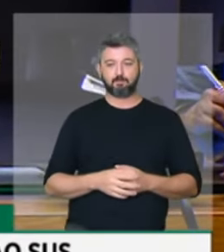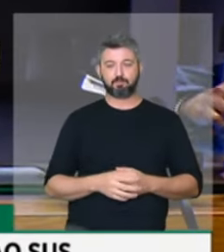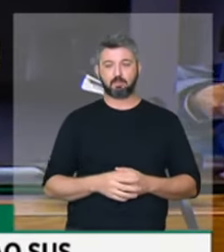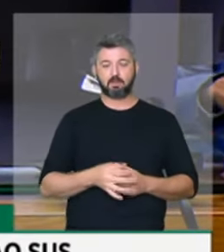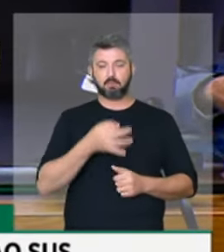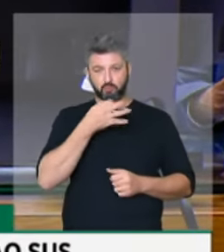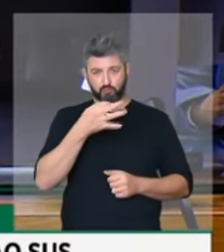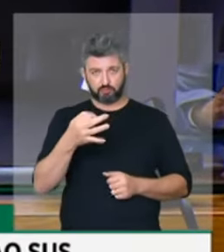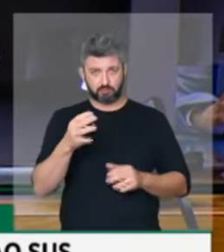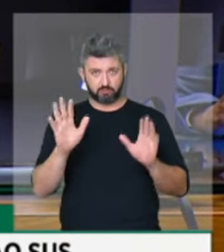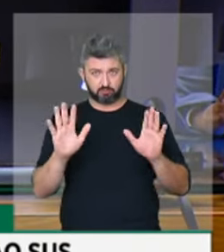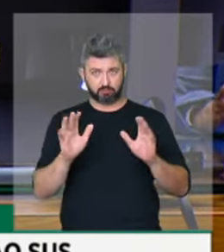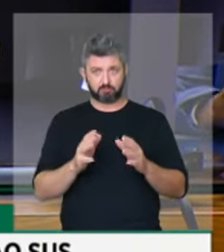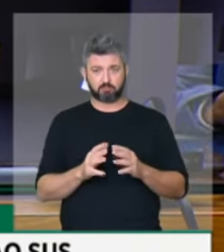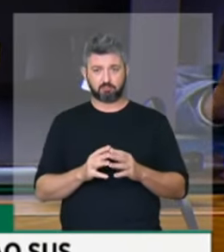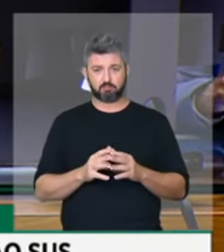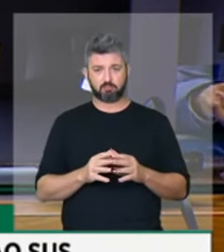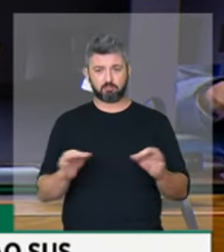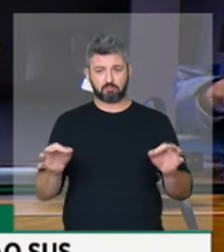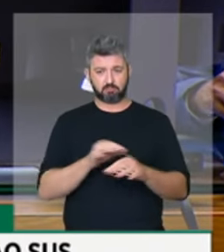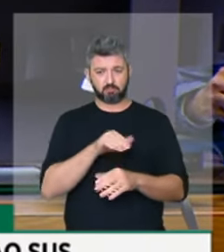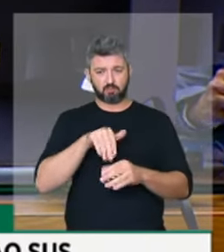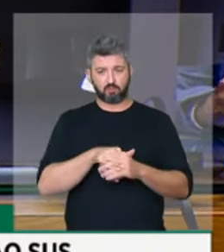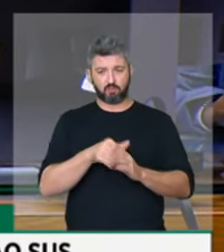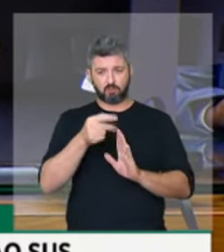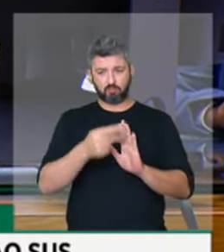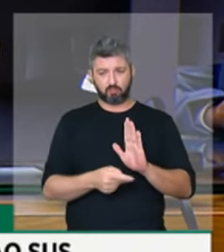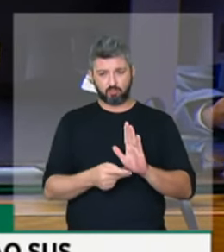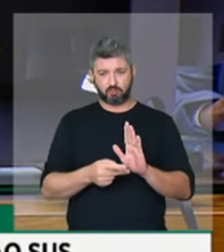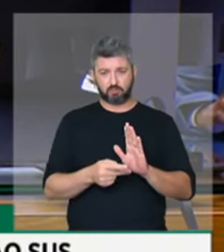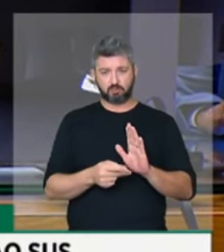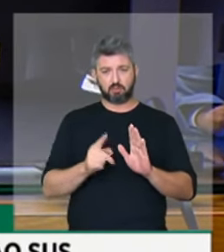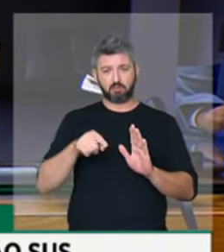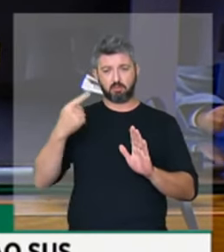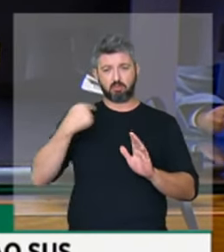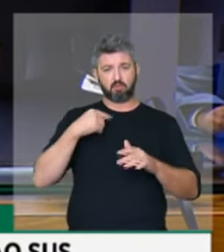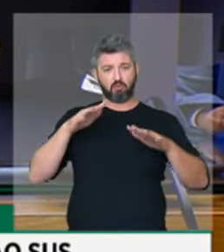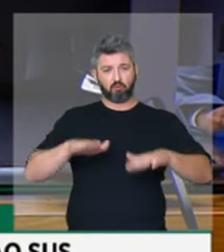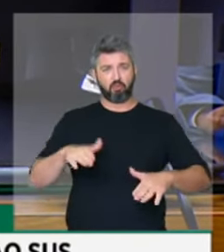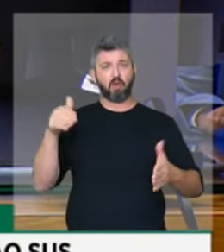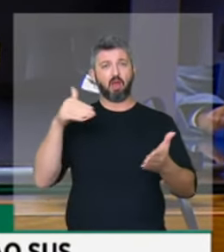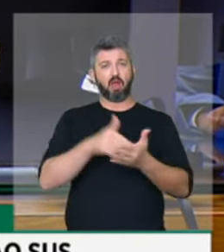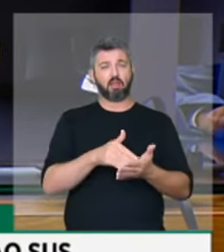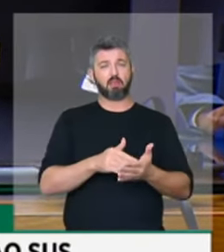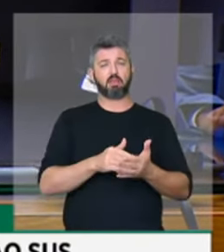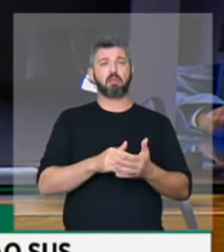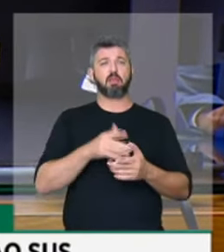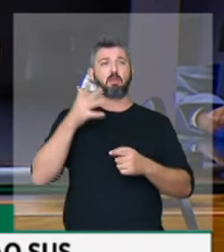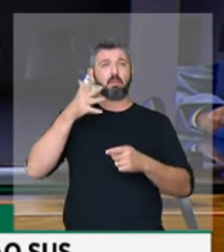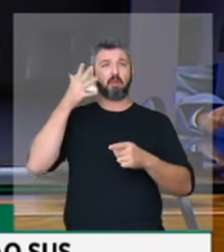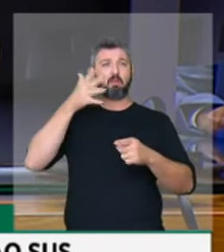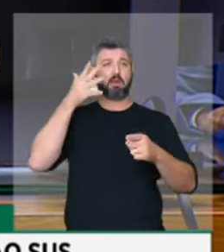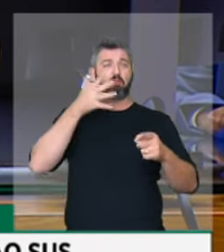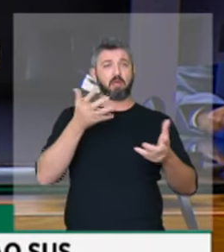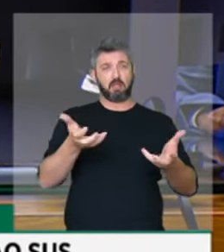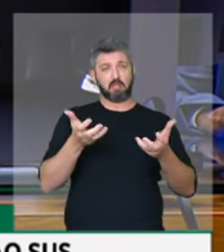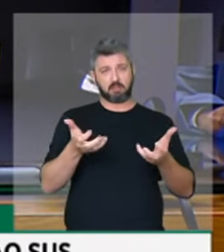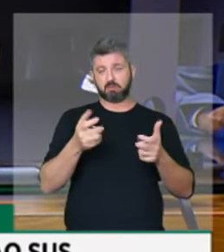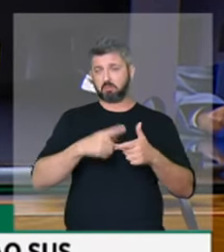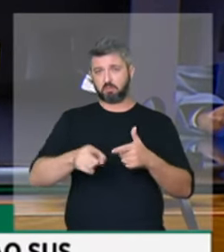PROJETO E DEPOIS EU ME DISPONHO A FICAR AQUI PARA OUVIR ALGUNS LÍDERES QUE PEDIRAM A PALAVRA E ALGUNS DEPUTADOS E DEPUTADAS. EU SÓ